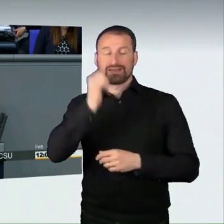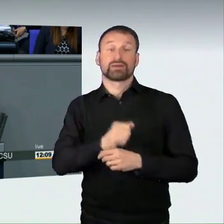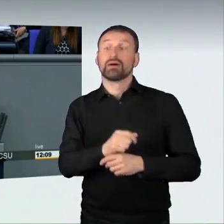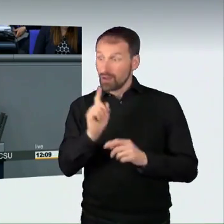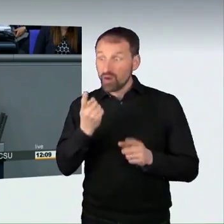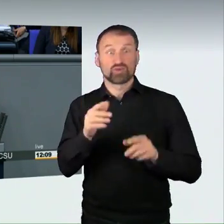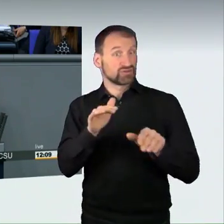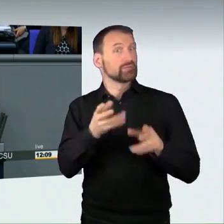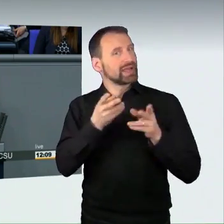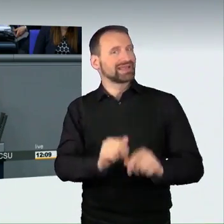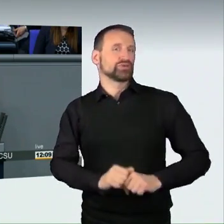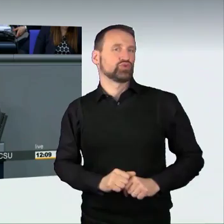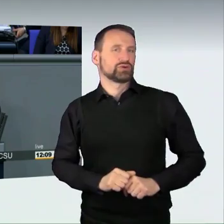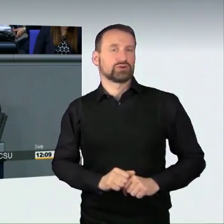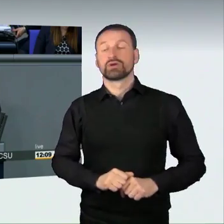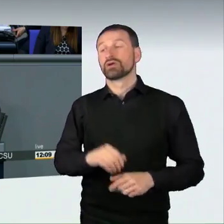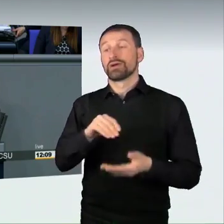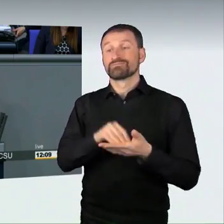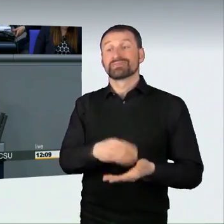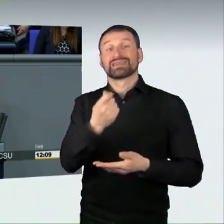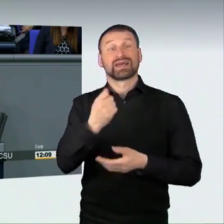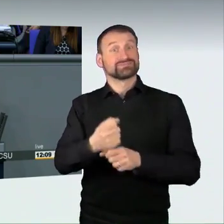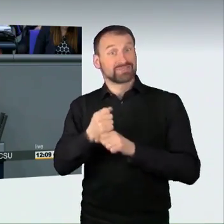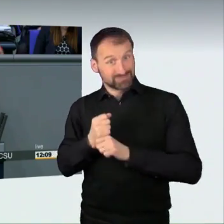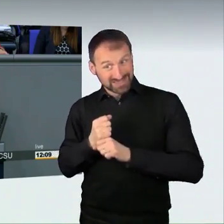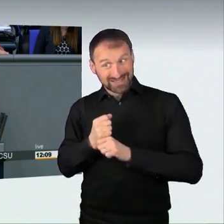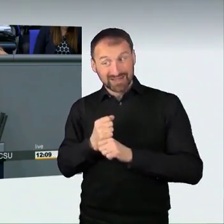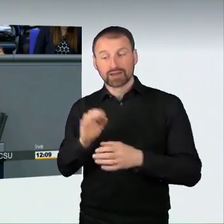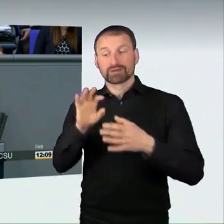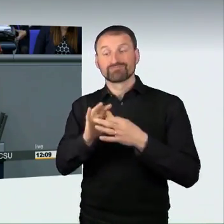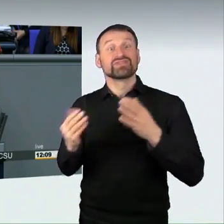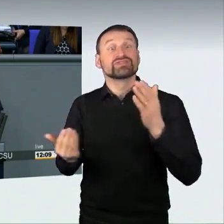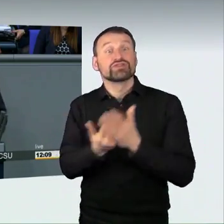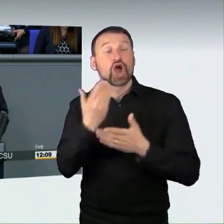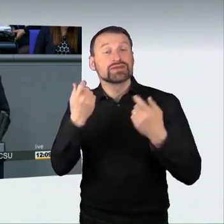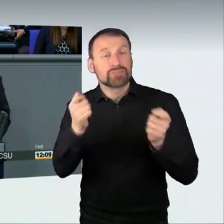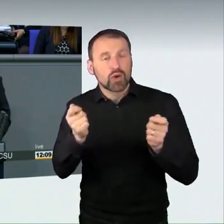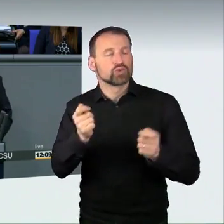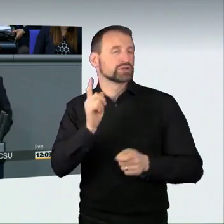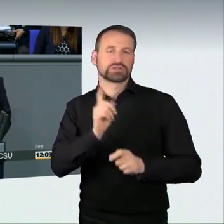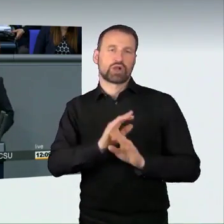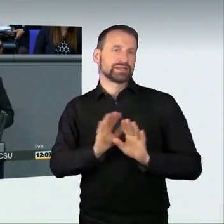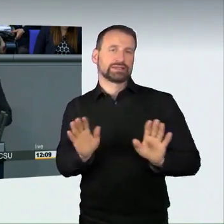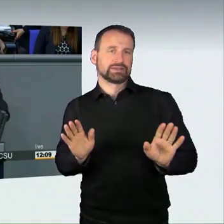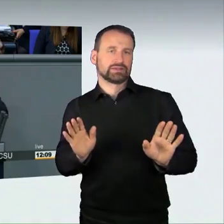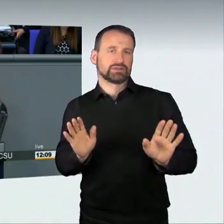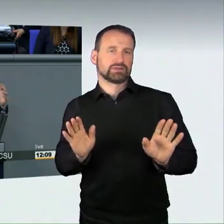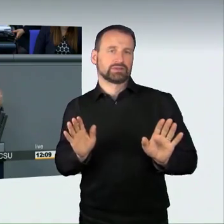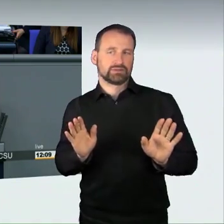Die Mietpreisbremse wirkt nicht, und soll auch nicht greifen, wenn es um neugebaute Wohnungen geht. Das liegt nicht daran,